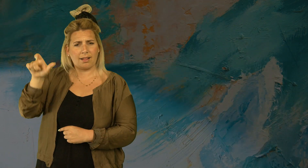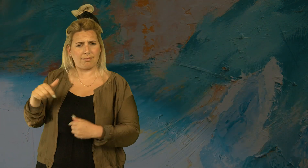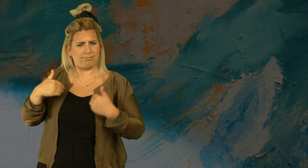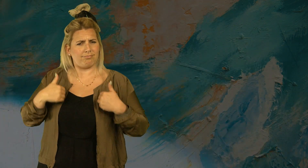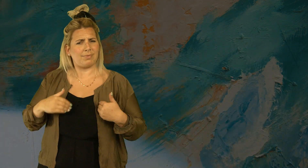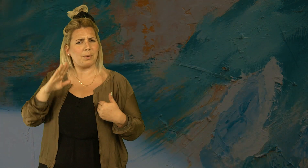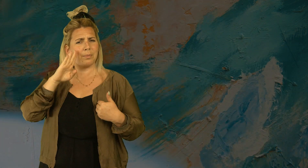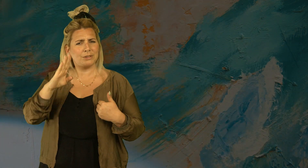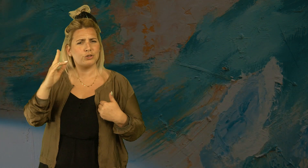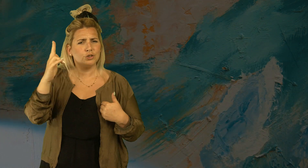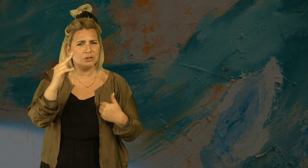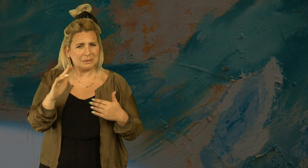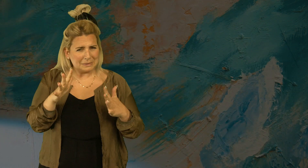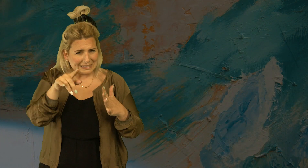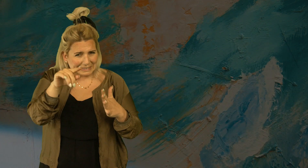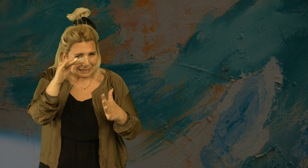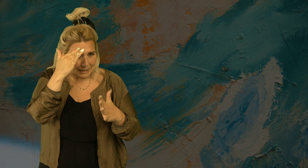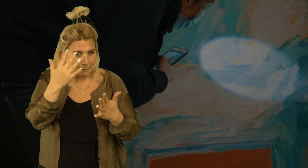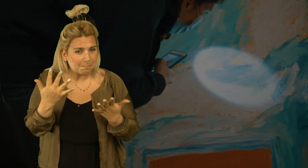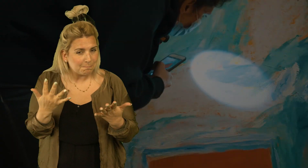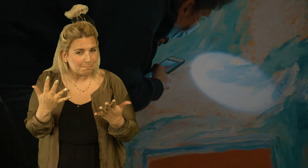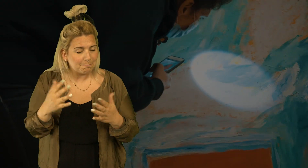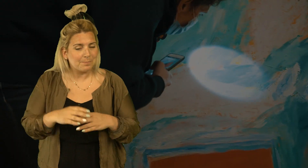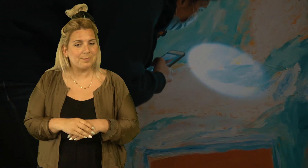een Belgische kunstenaar die je misschien wel kent.